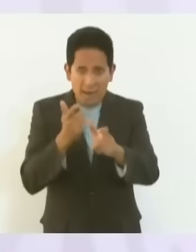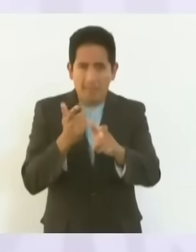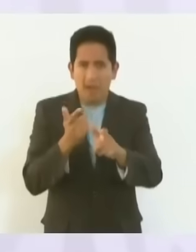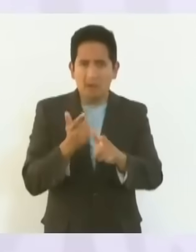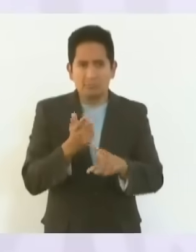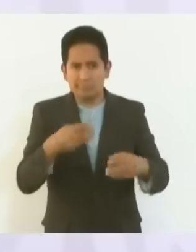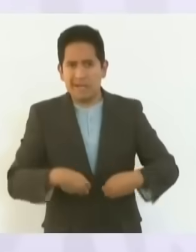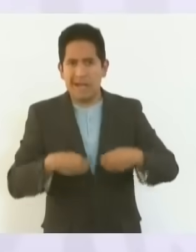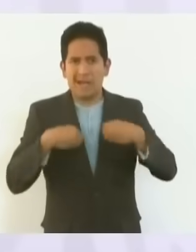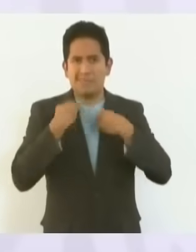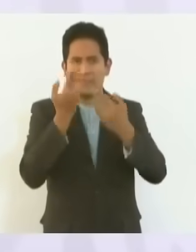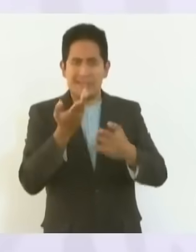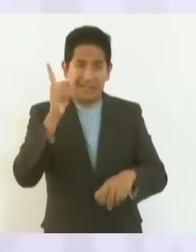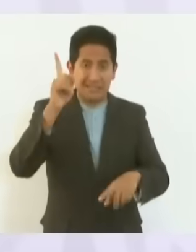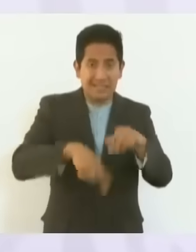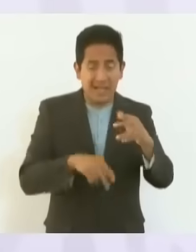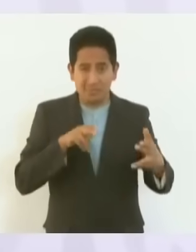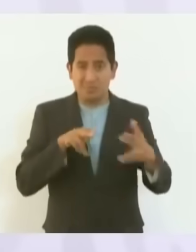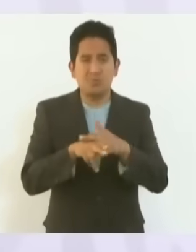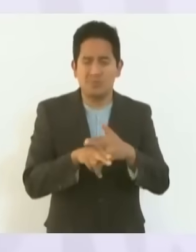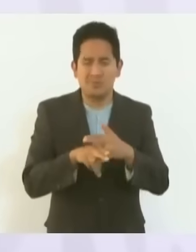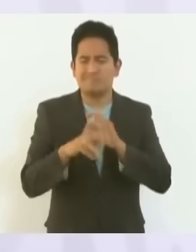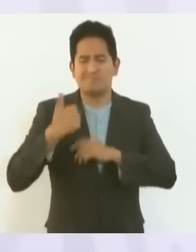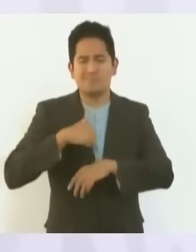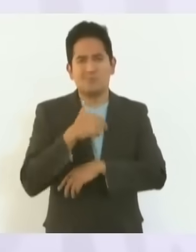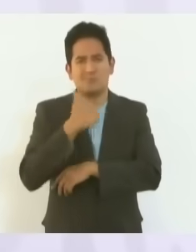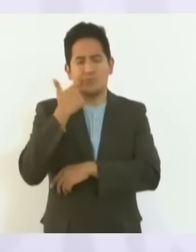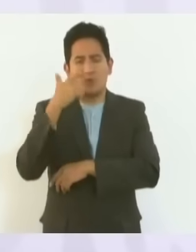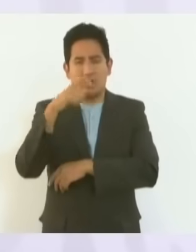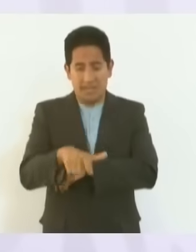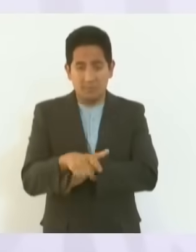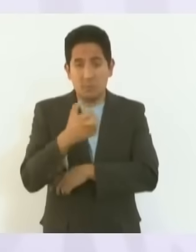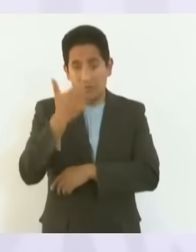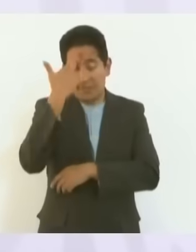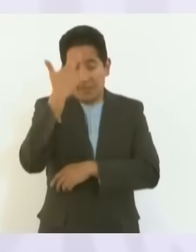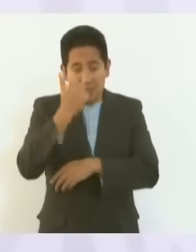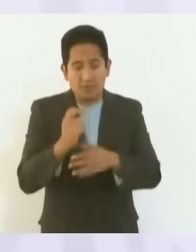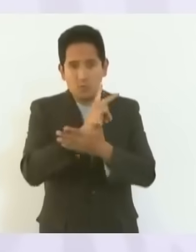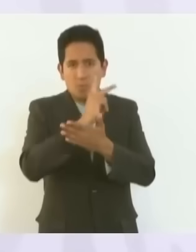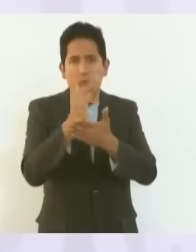la esencia del programa que presentamos. ¿Quién hace esta destrucción? Pues la Secretaría de la